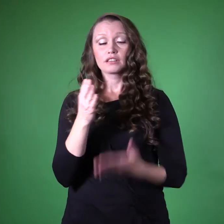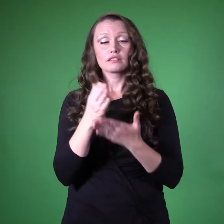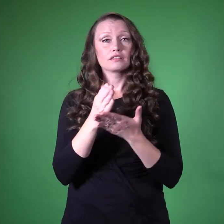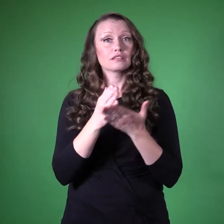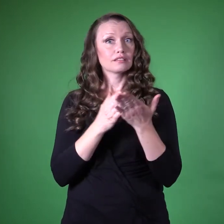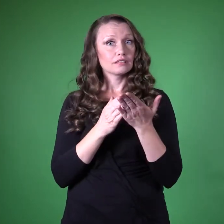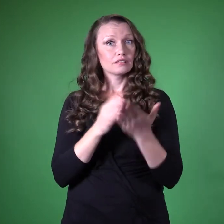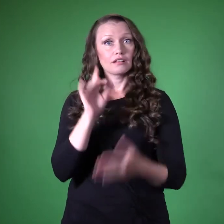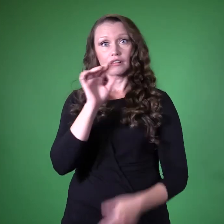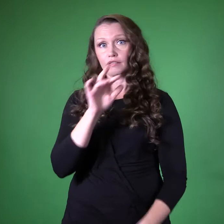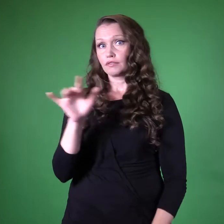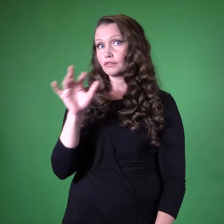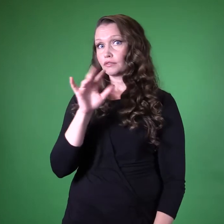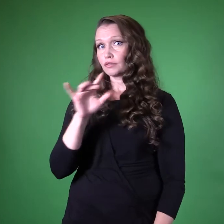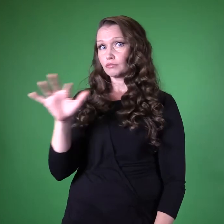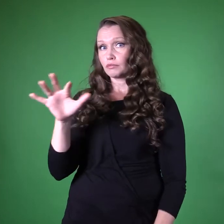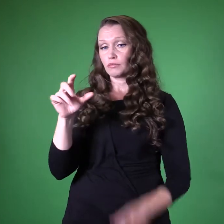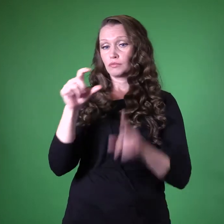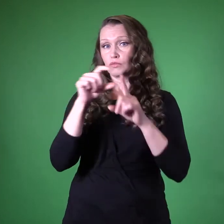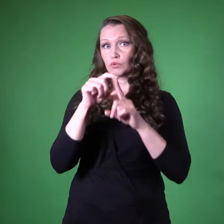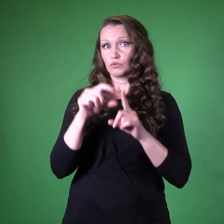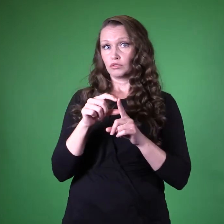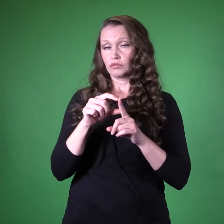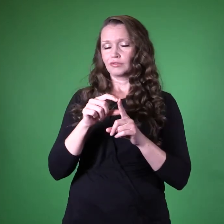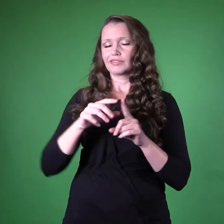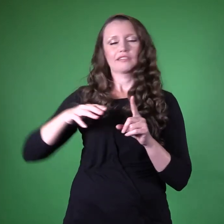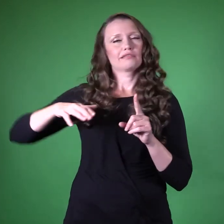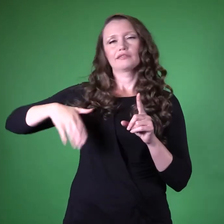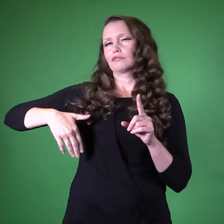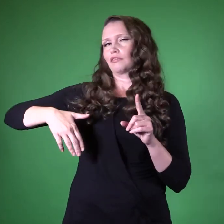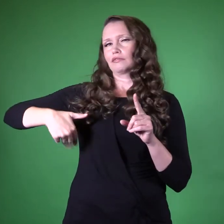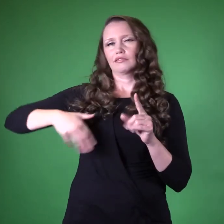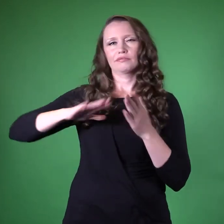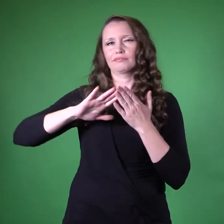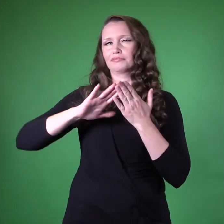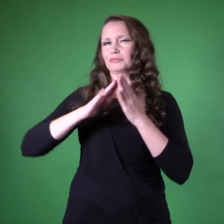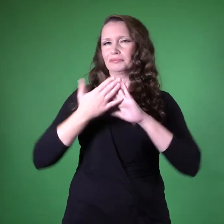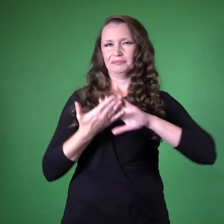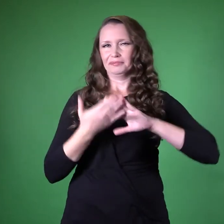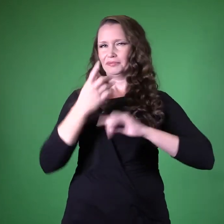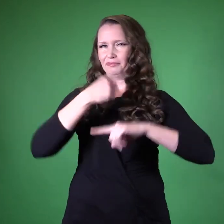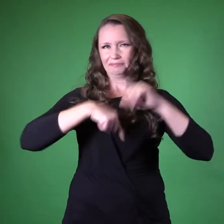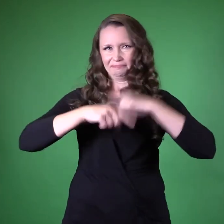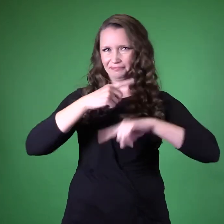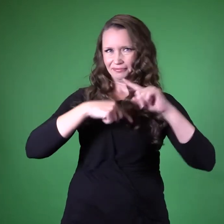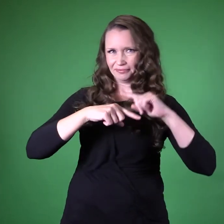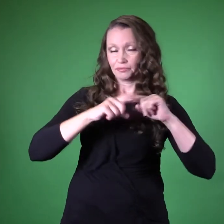SOME FINGERSPELLED WORDS ARE NOT YET A SIGN